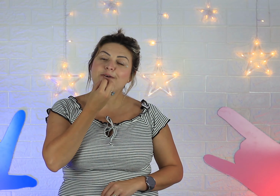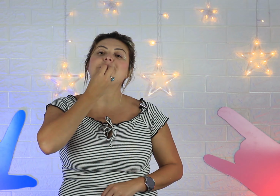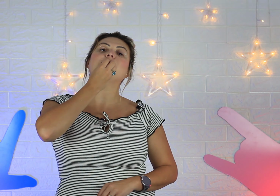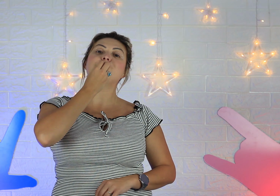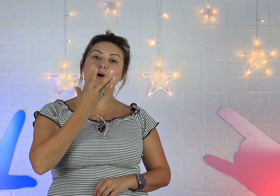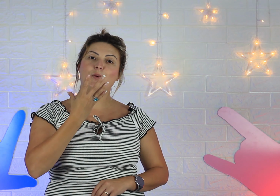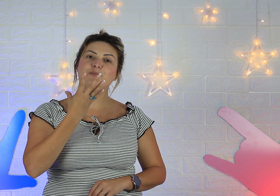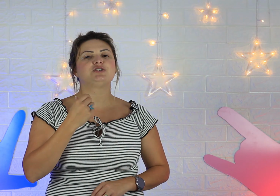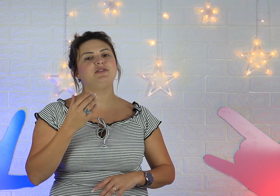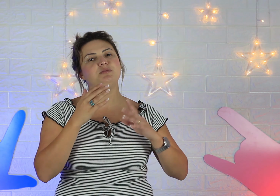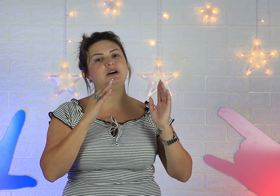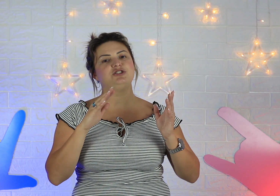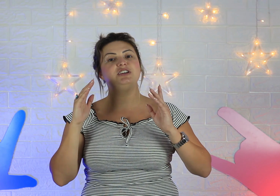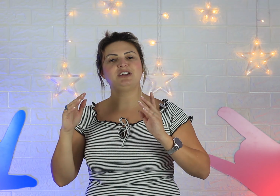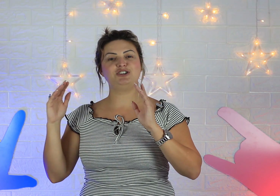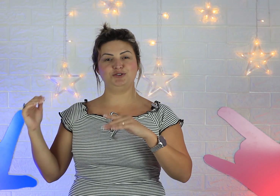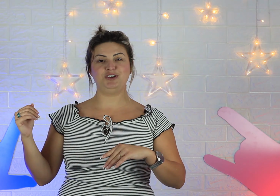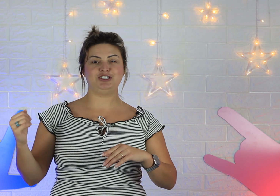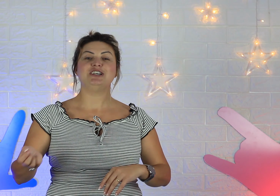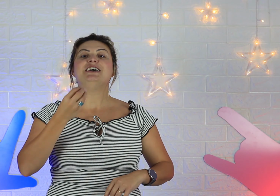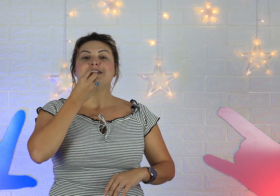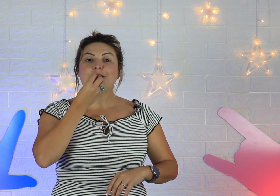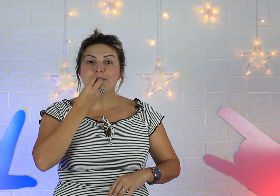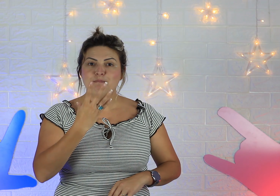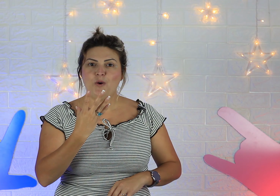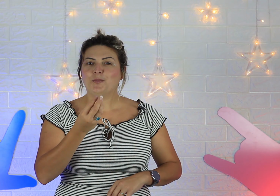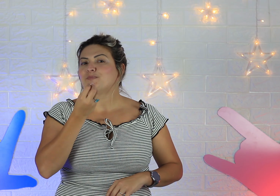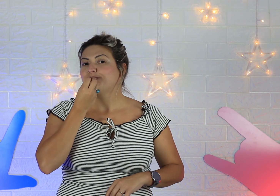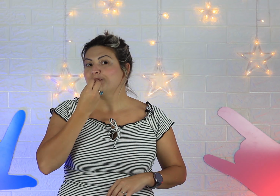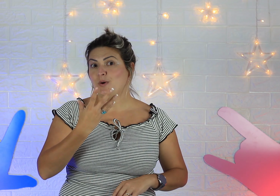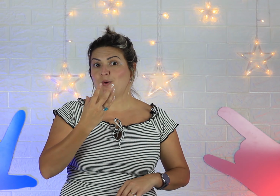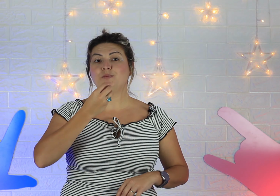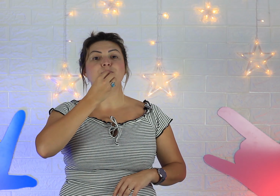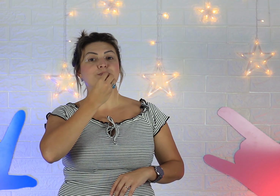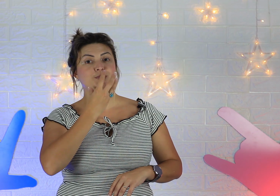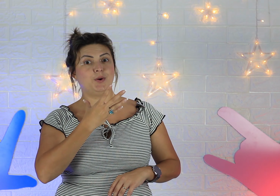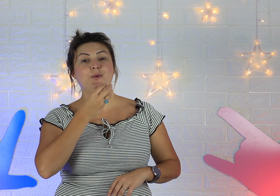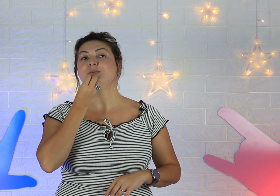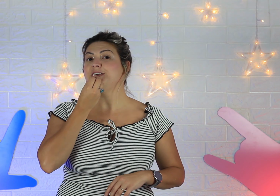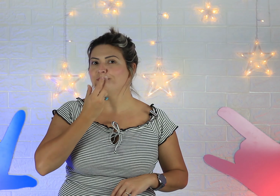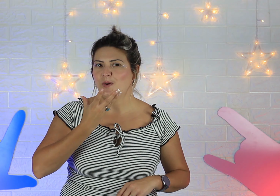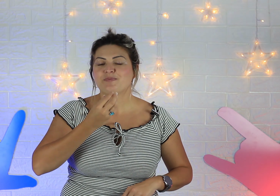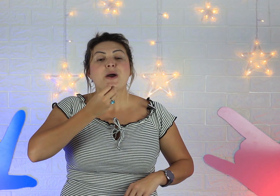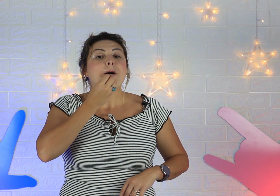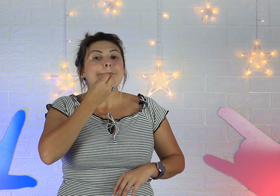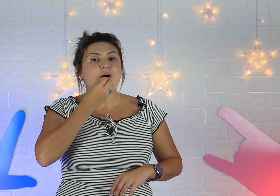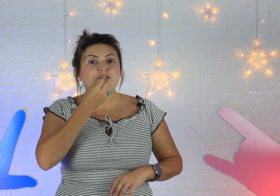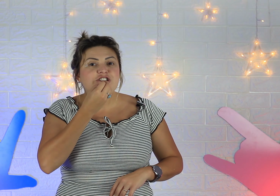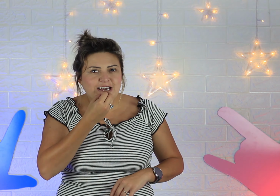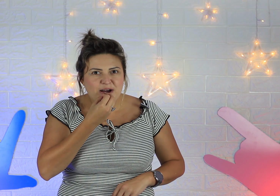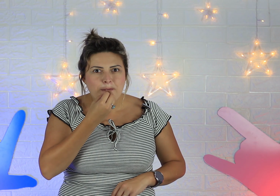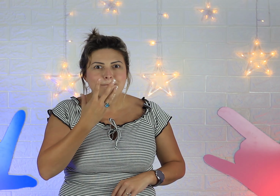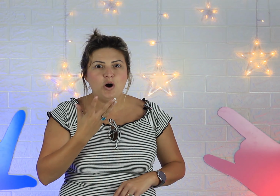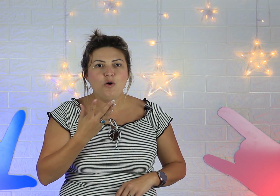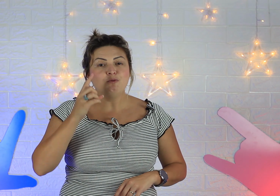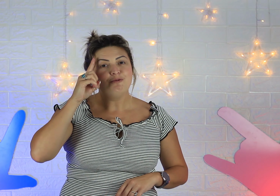fazer esse sinal aqui ó de bom só vai mudar o dia Tarde ou noite então bom bom bom e bom bom dia bom